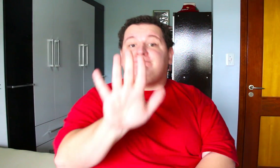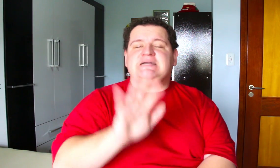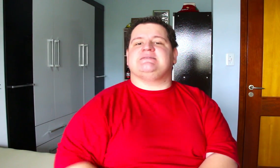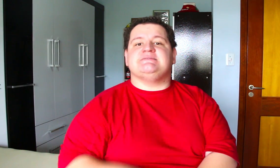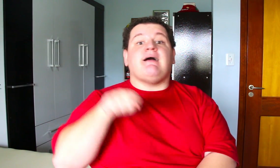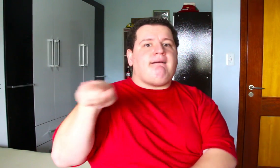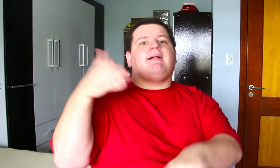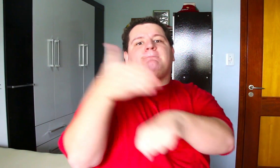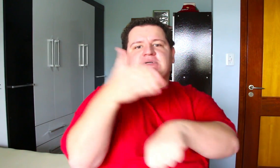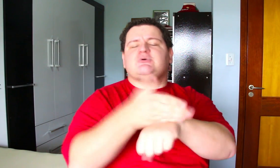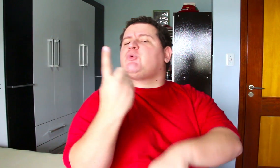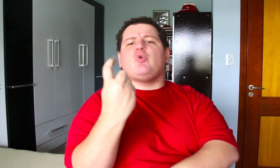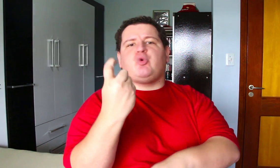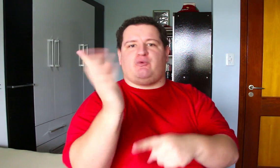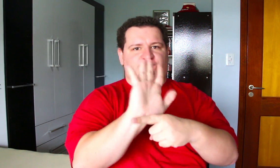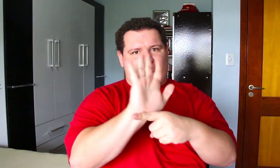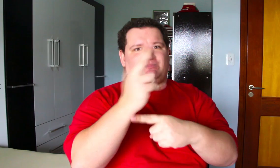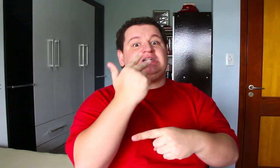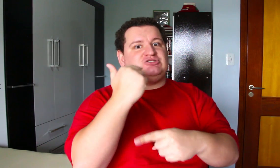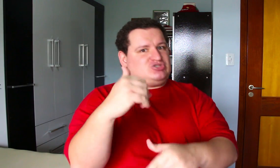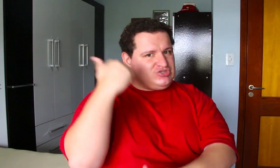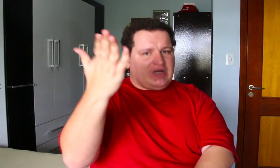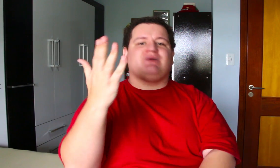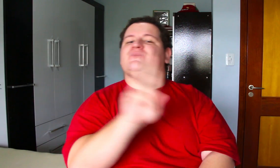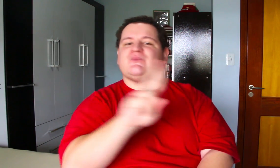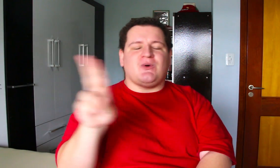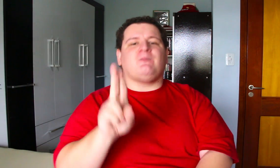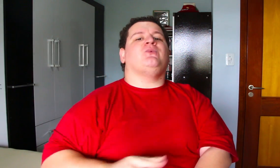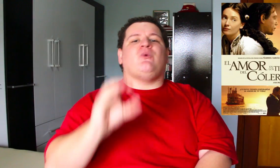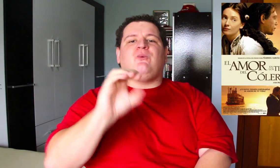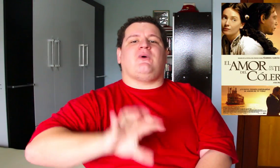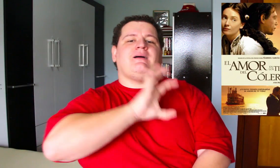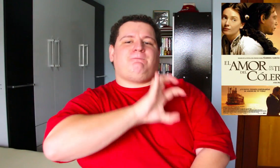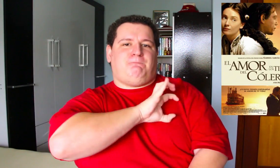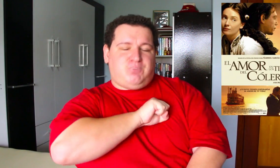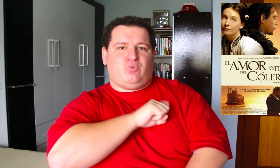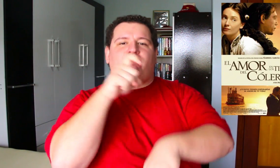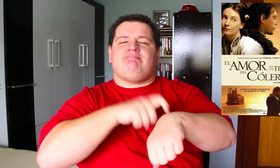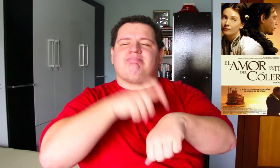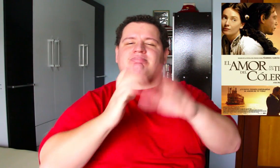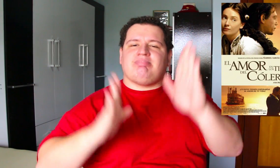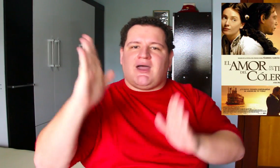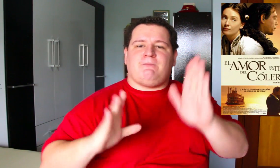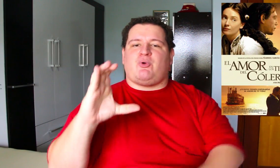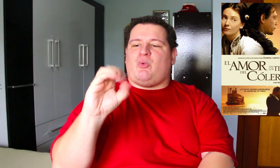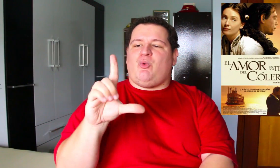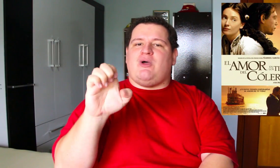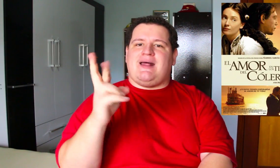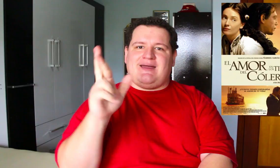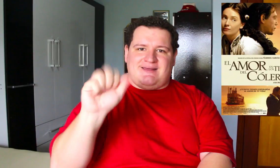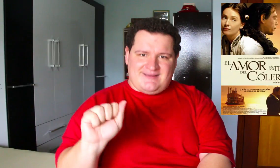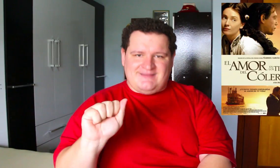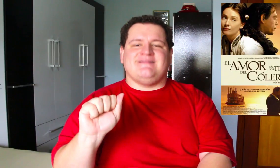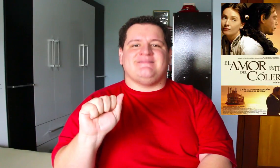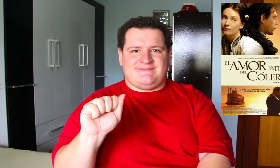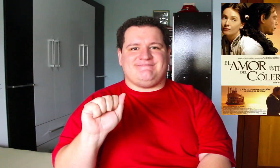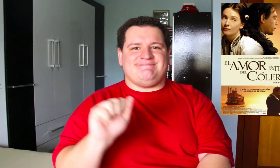Mas ela participou do primeiro e único filme estrangeiro na sua carreira foi em O Amor nos Tempos do Cólera.